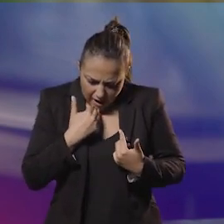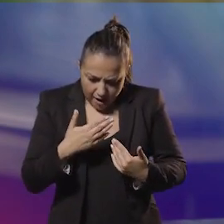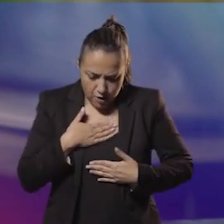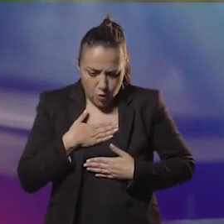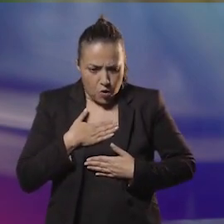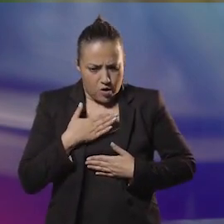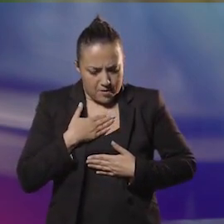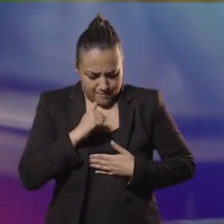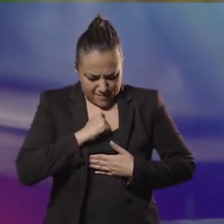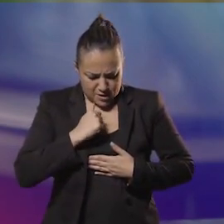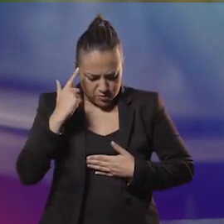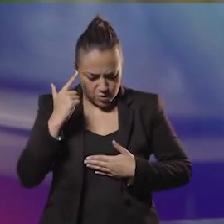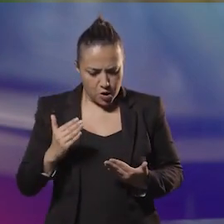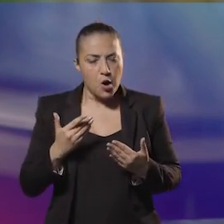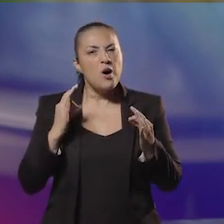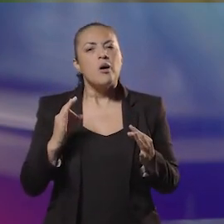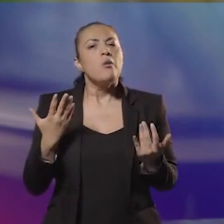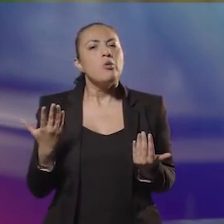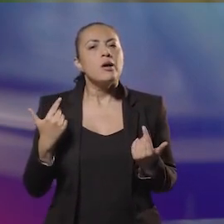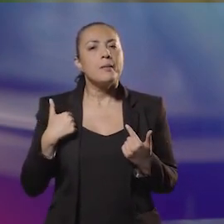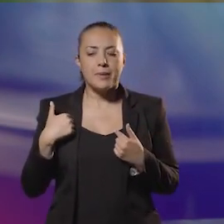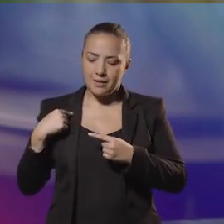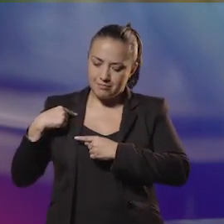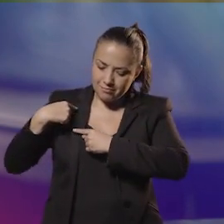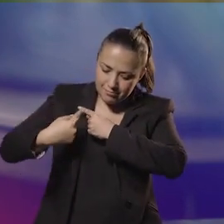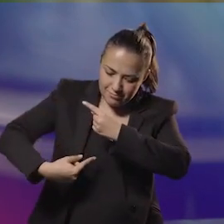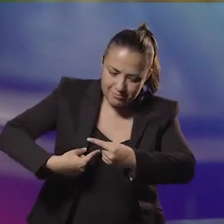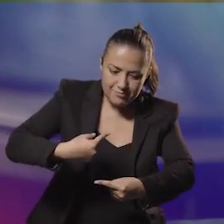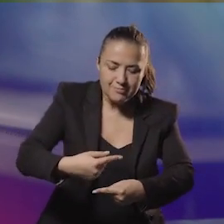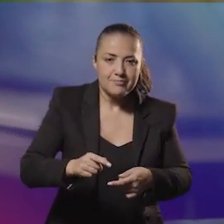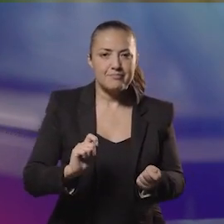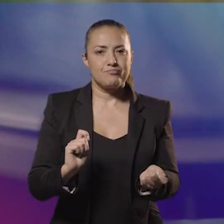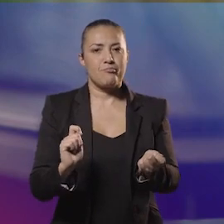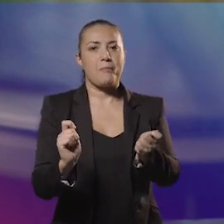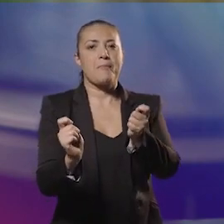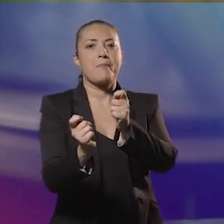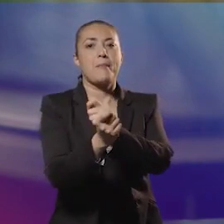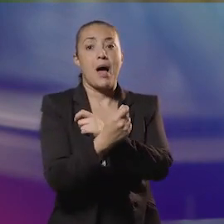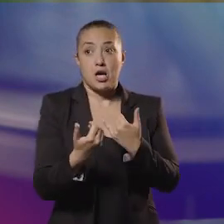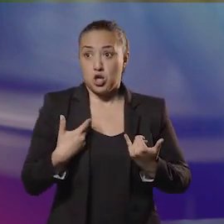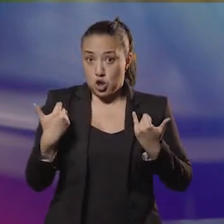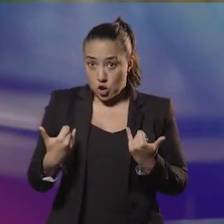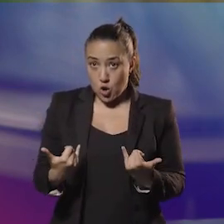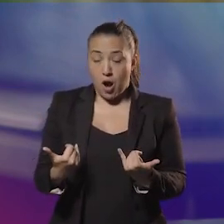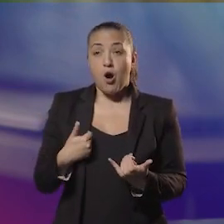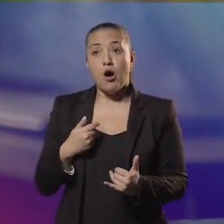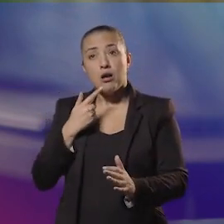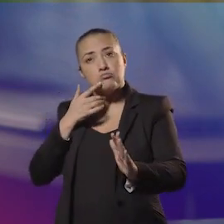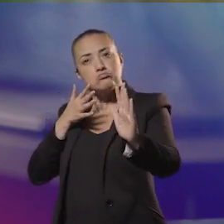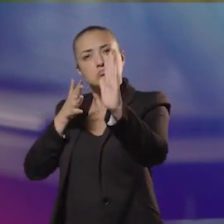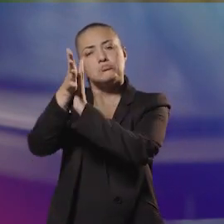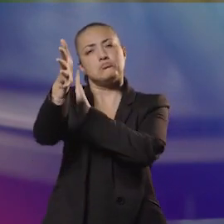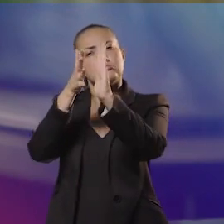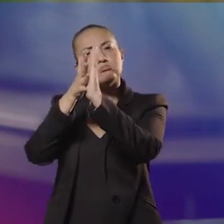es porque realmente mi generación se va a transformar. Si yo hablo en este momento es porque